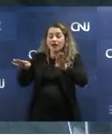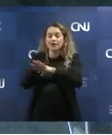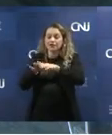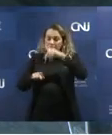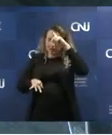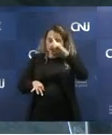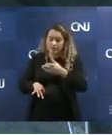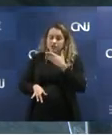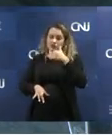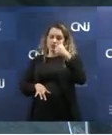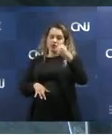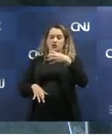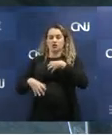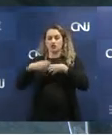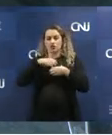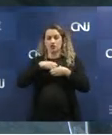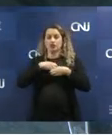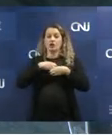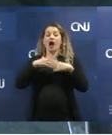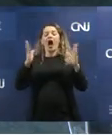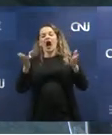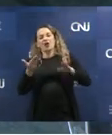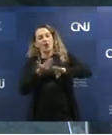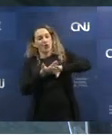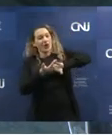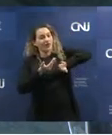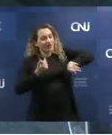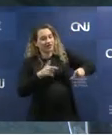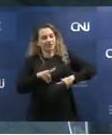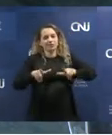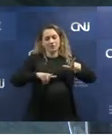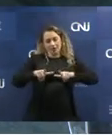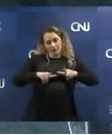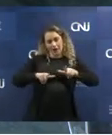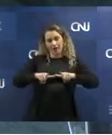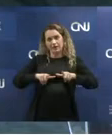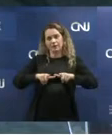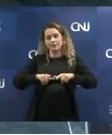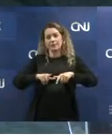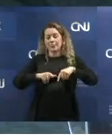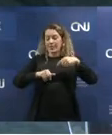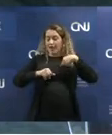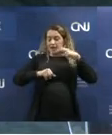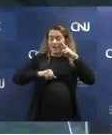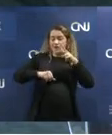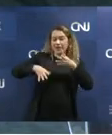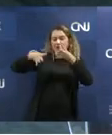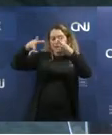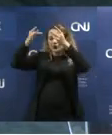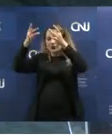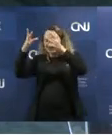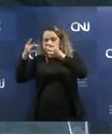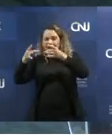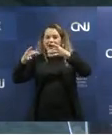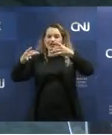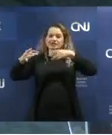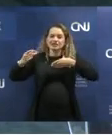Quanto ao afastamento das funções em razão de esses minuciosos detalhes e fatos colocados aqui pela senhora corregedora,